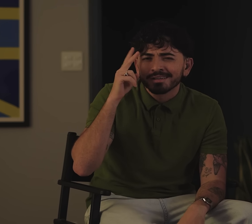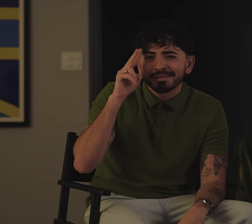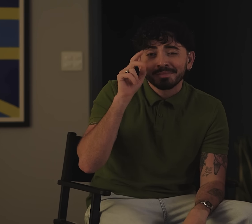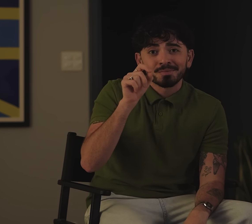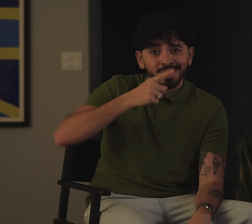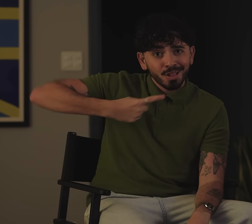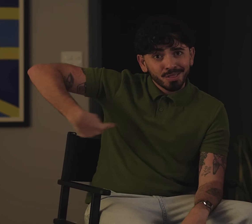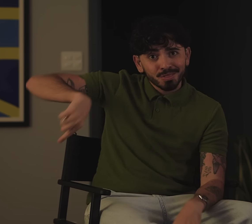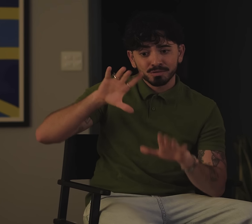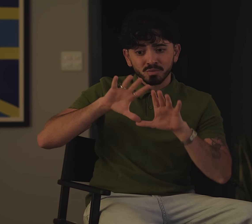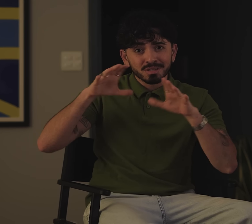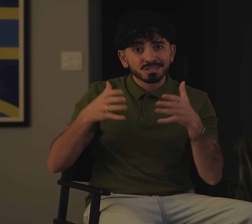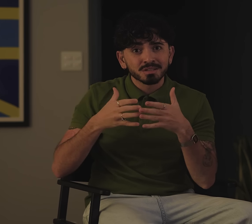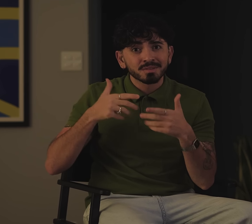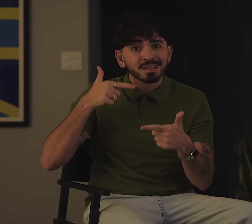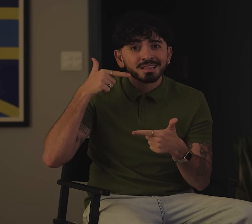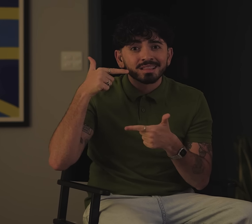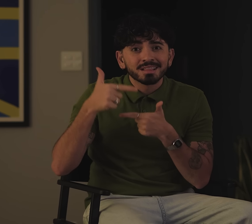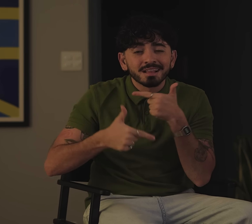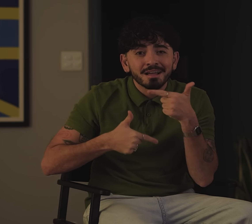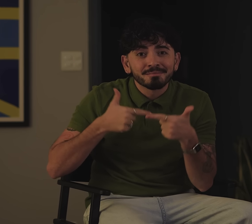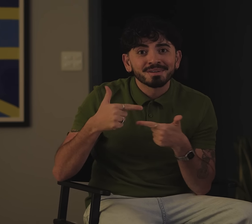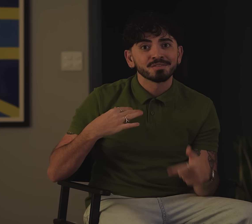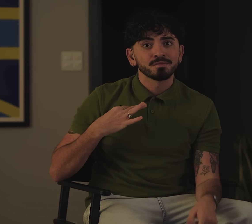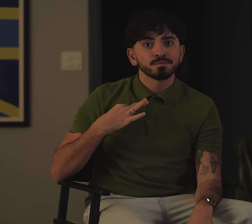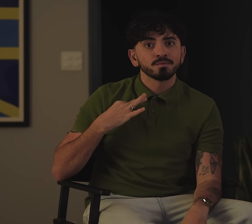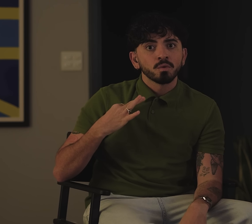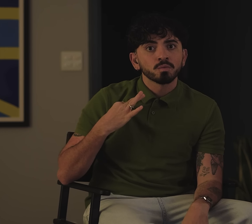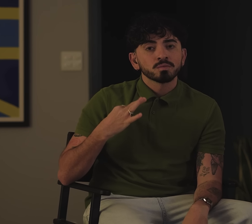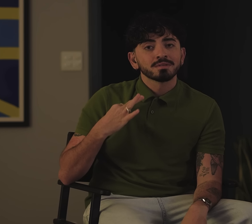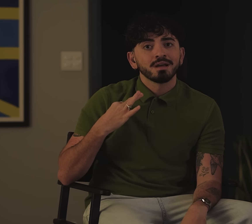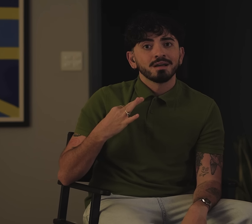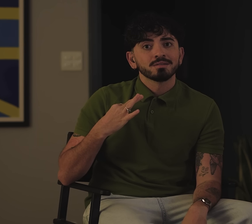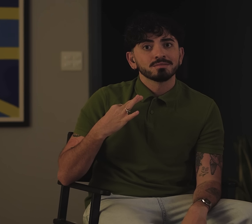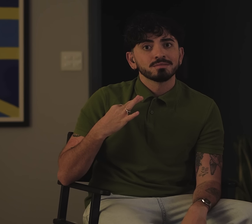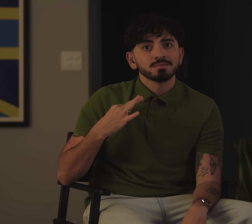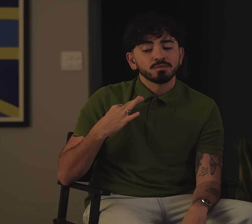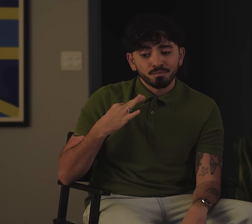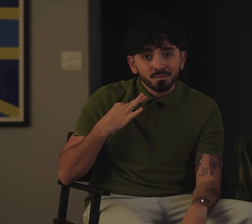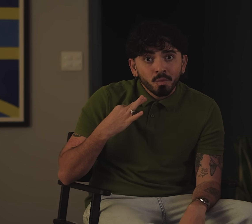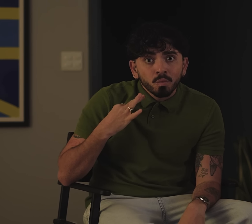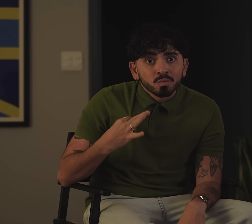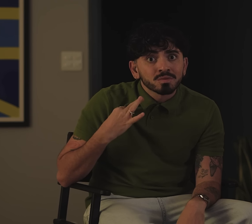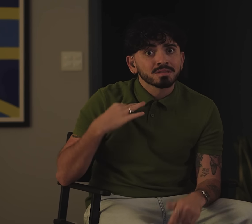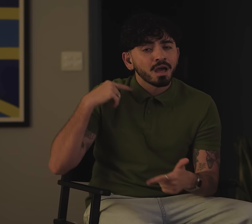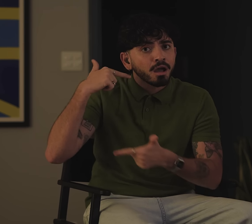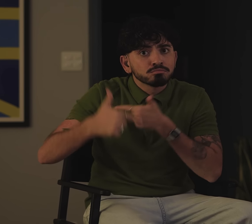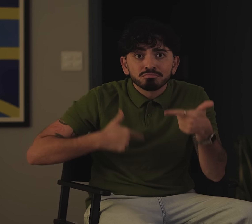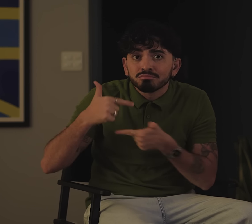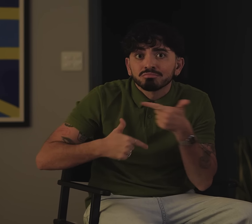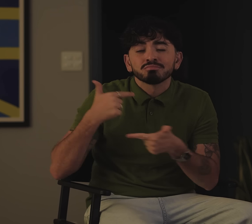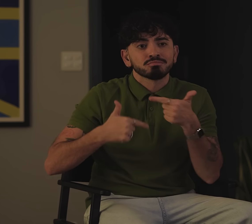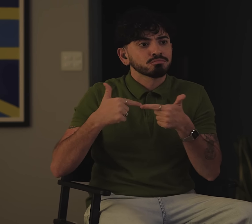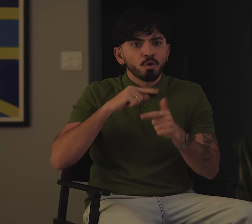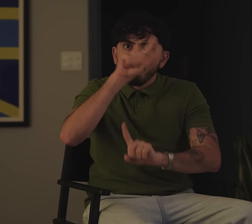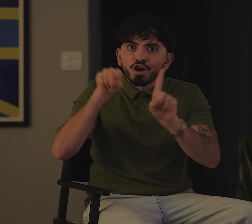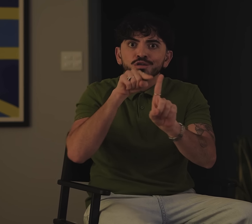Quero lembrar que a nossa equipe trabalha como um coletivo voluntário. Sempre trabalhamos com propósito e